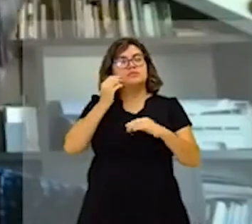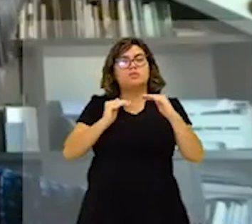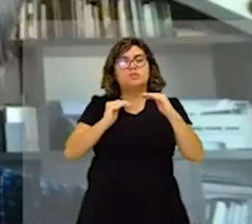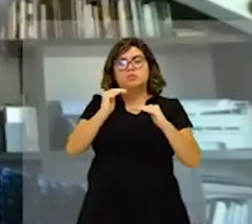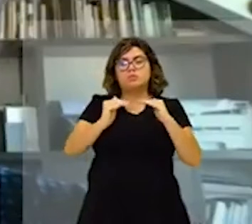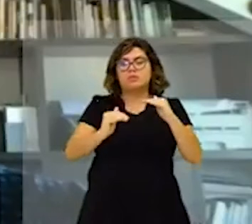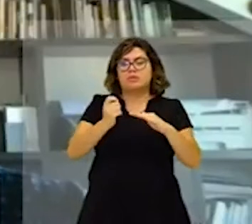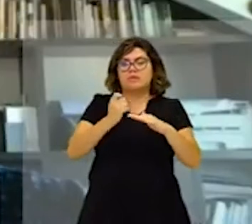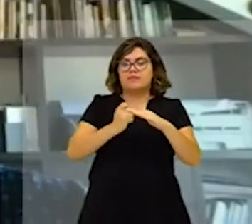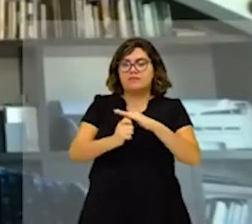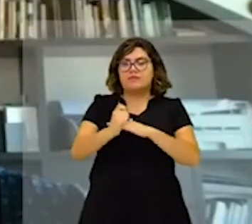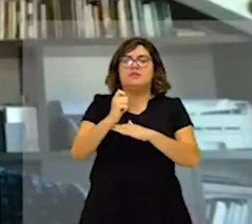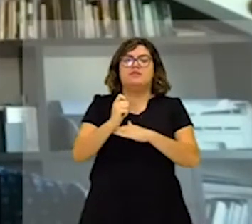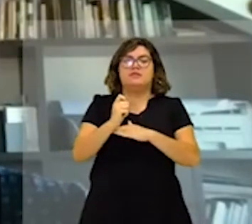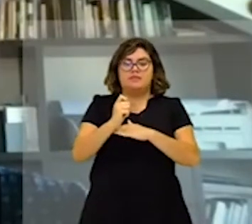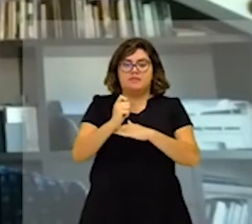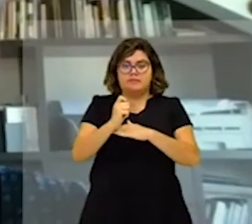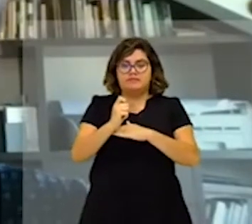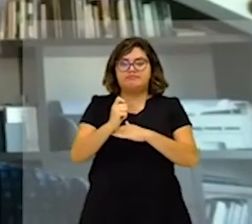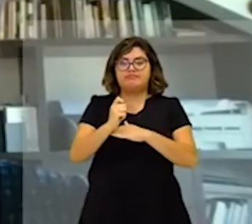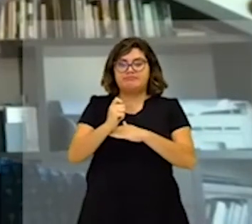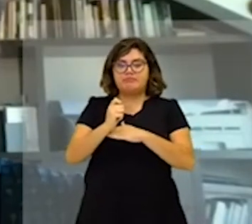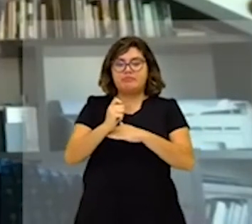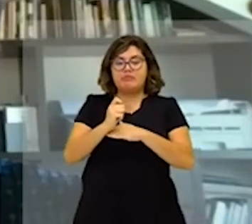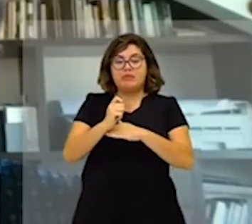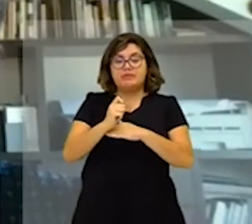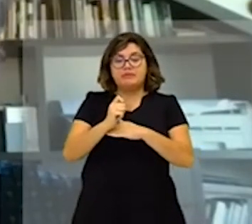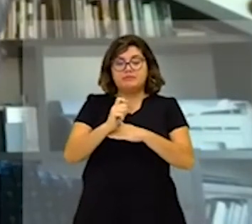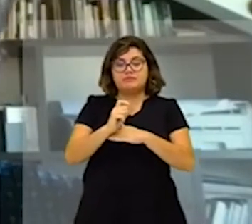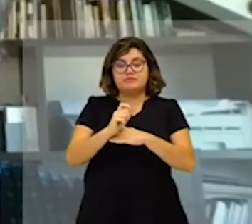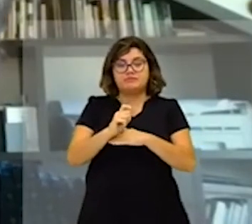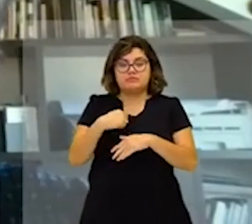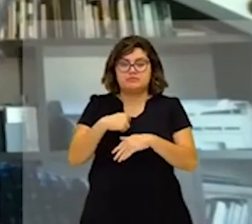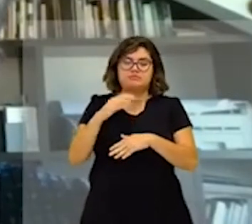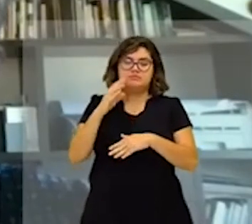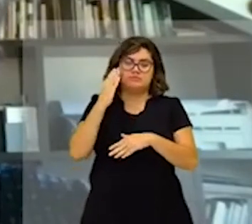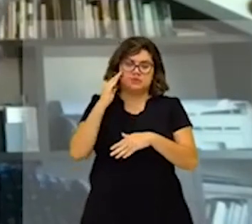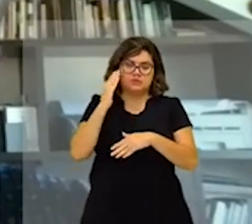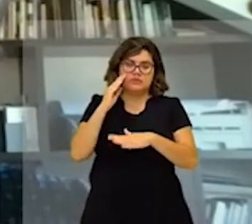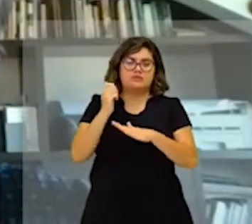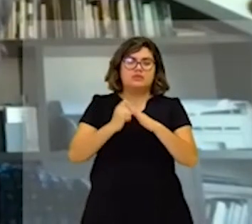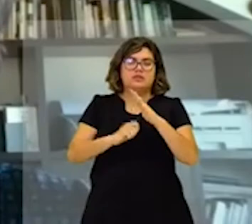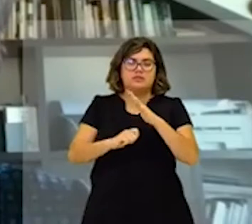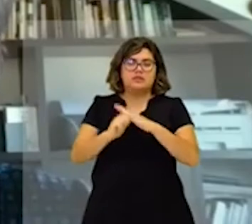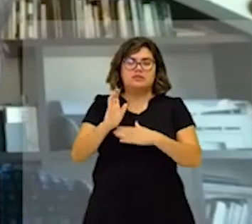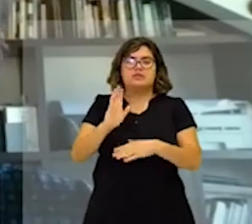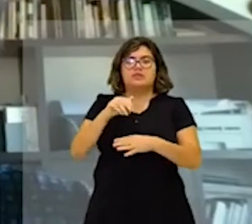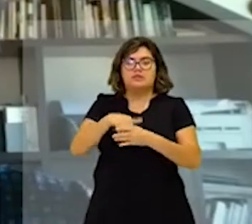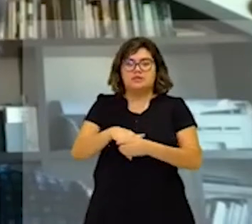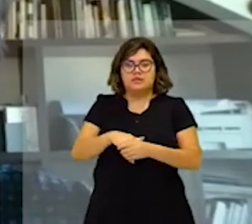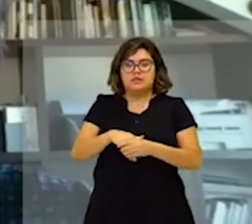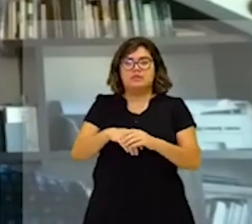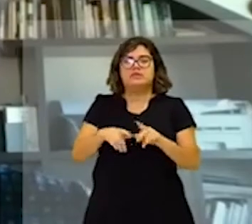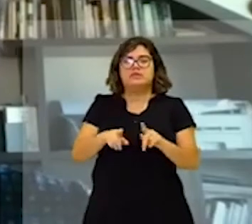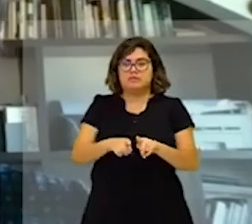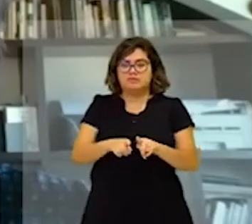a O que é entendo de financiamento eleitoral e partidária Central para a democracia brasileira